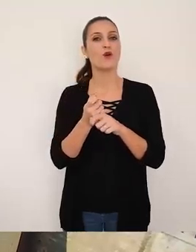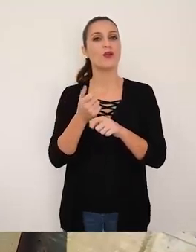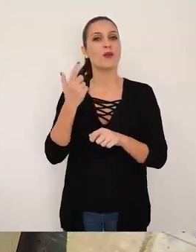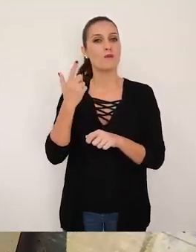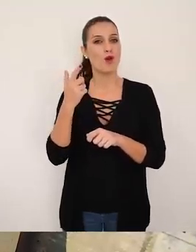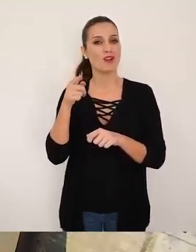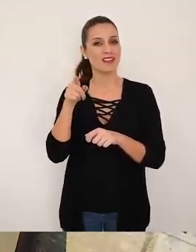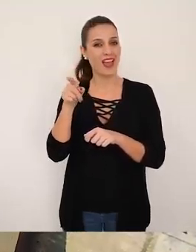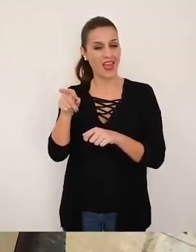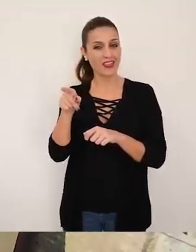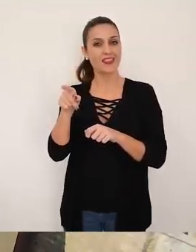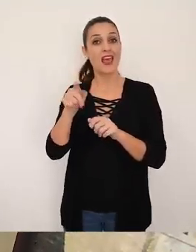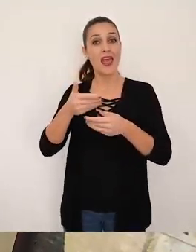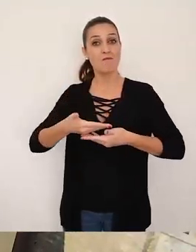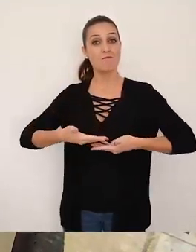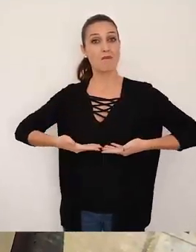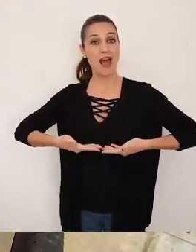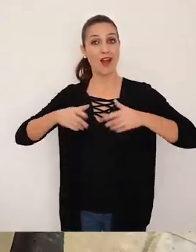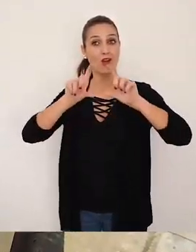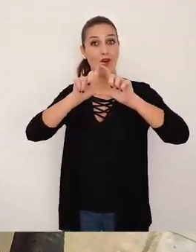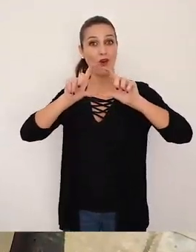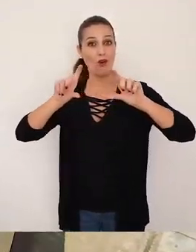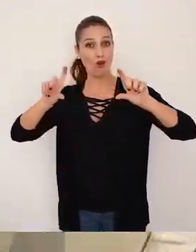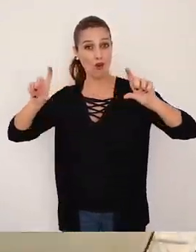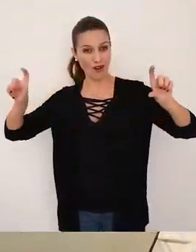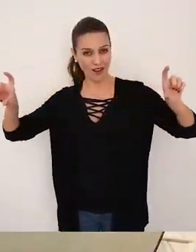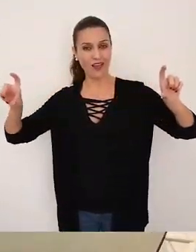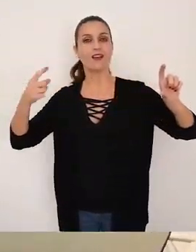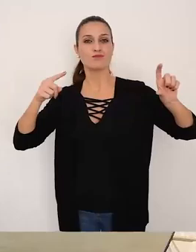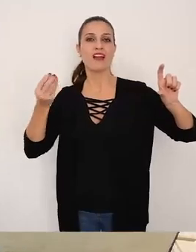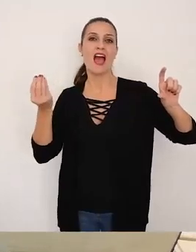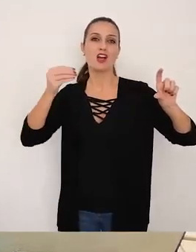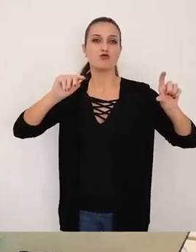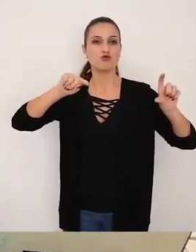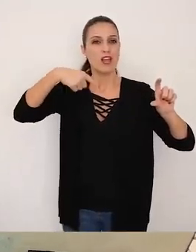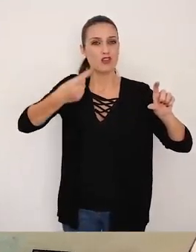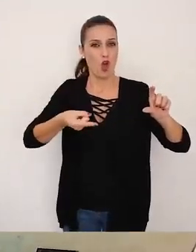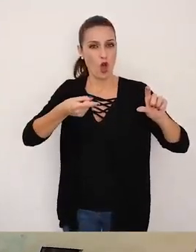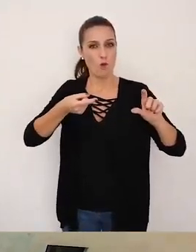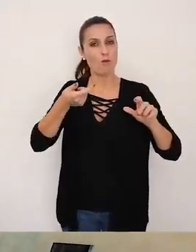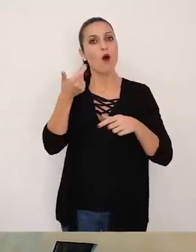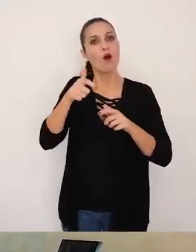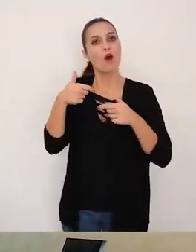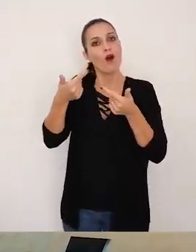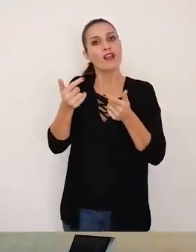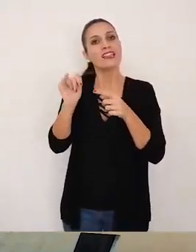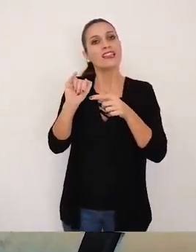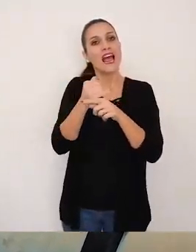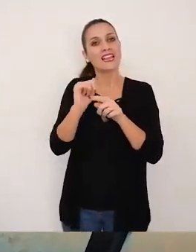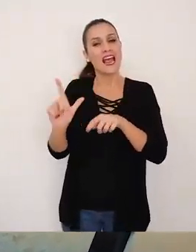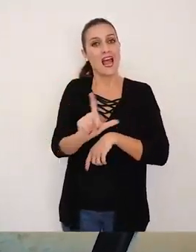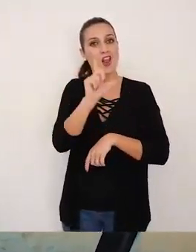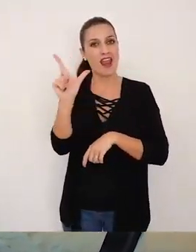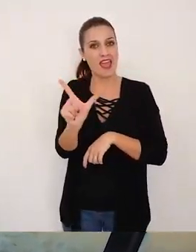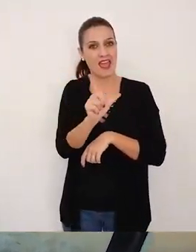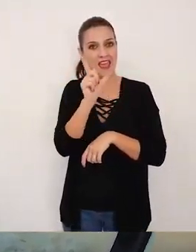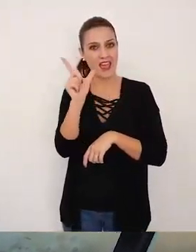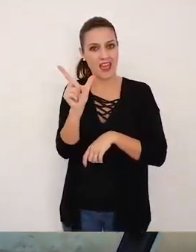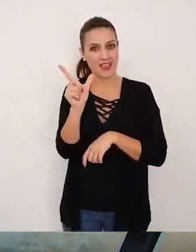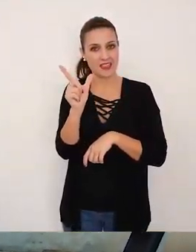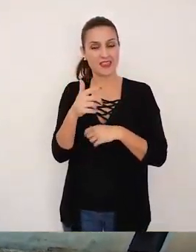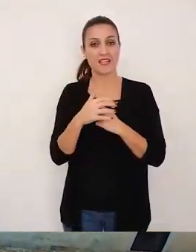è la monumentale balconata che decora parte del prospetto esterno.